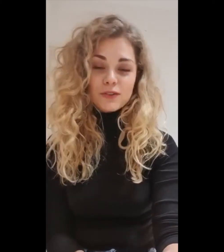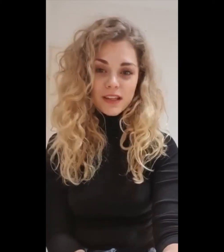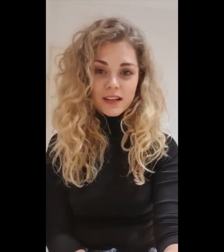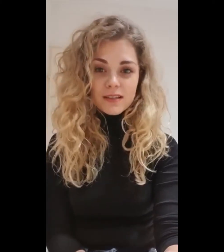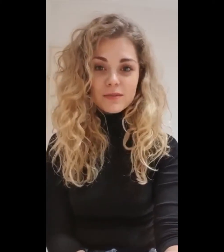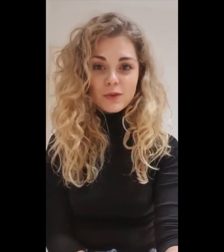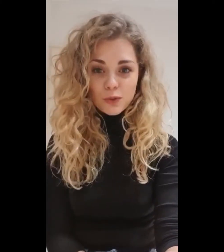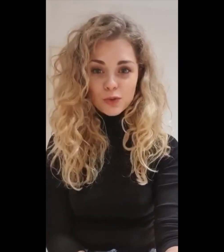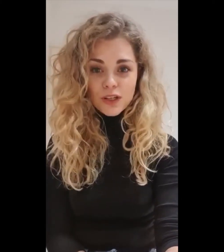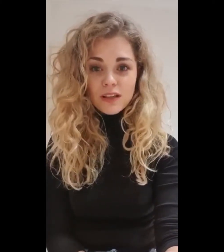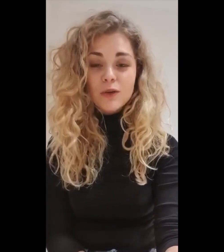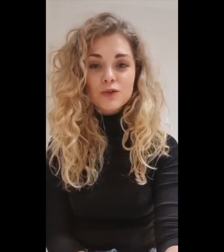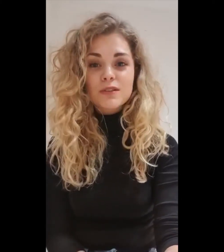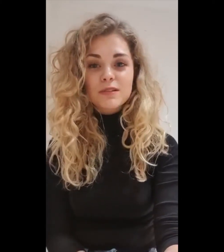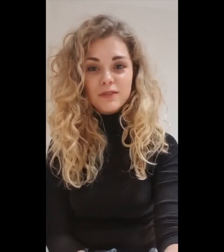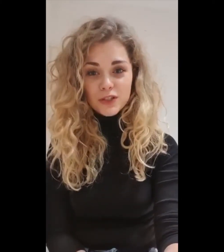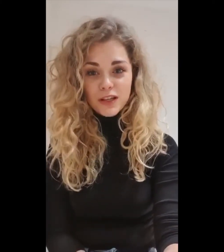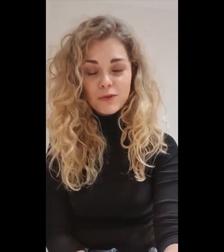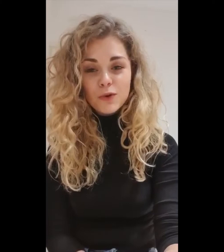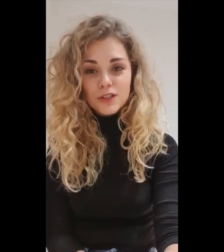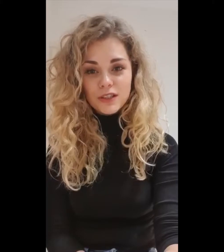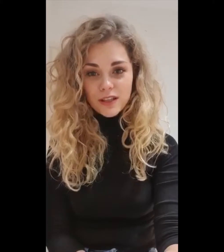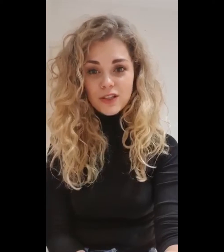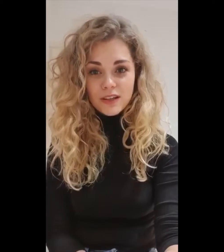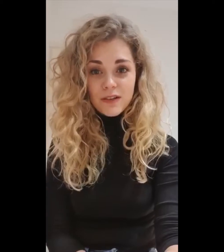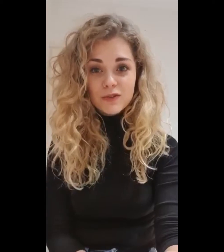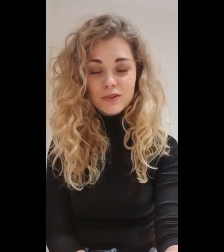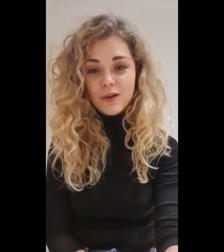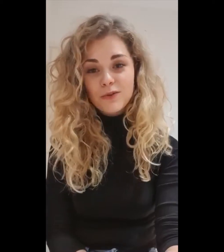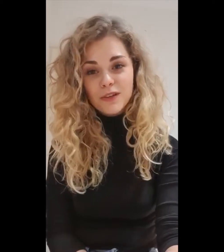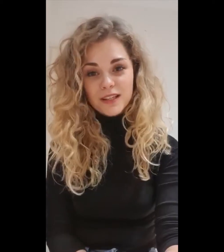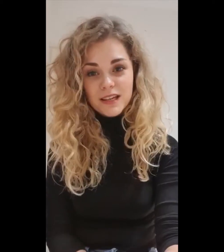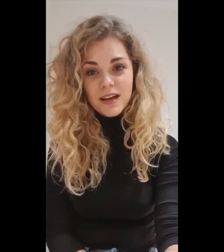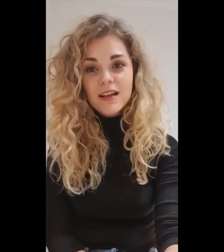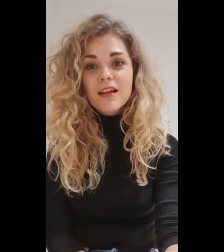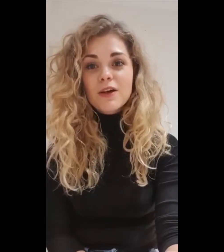Na volontiranje sam se odlučila nakon što sam završila dvogodišnji tečaj hrvatskog znakovnog jezika.